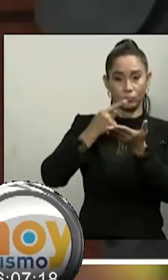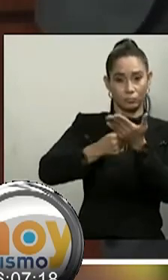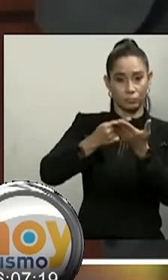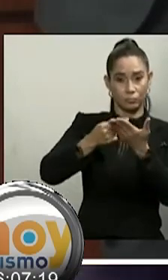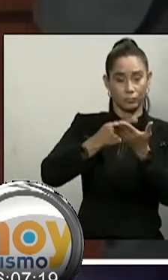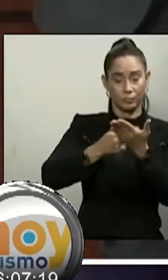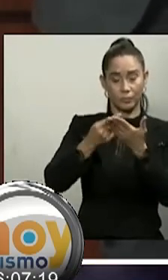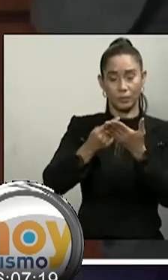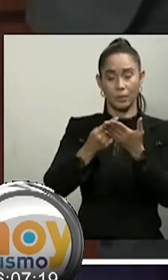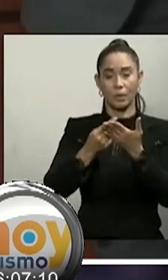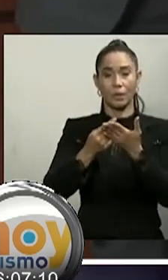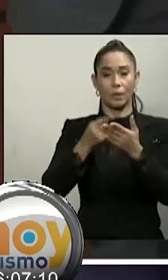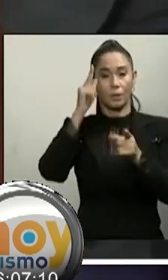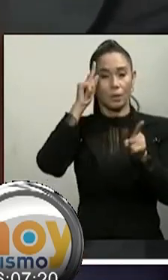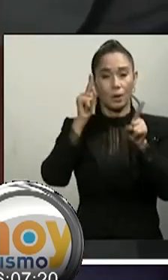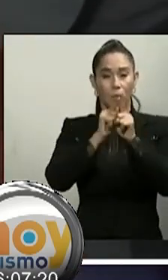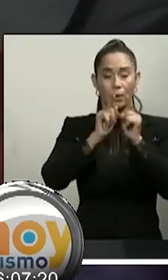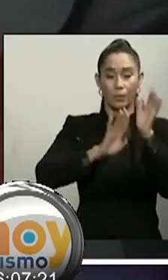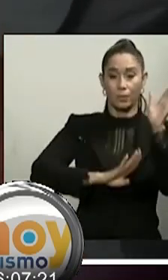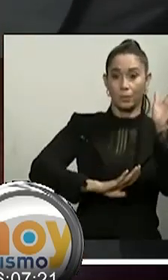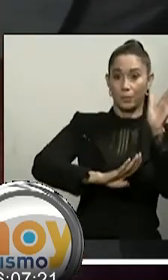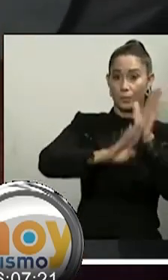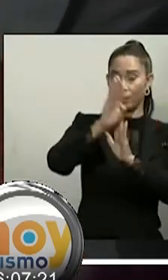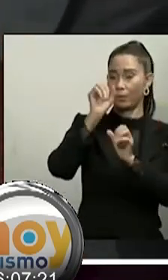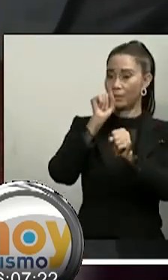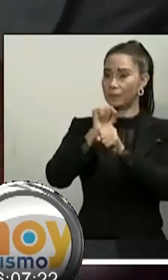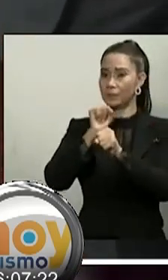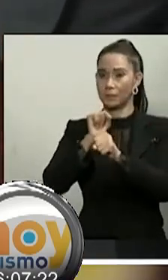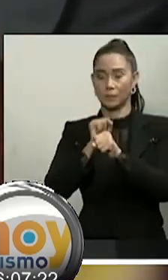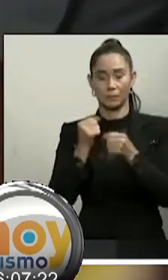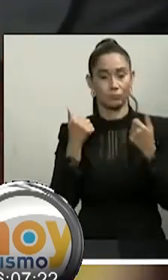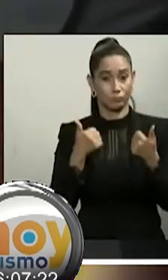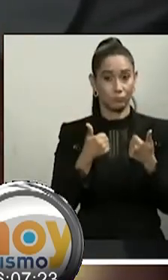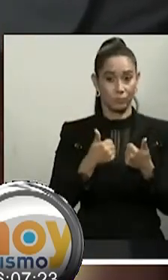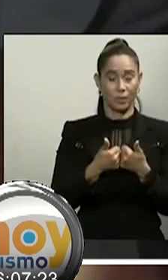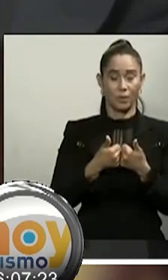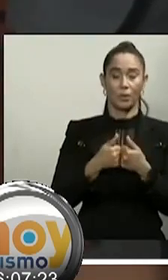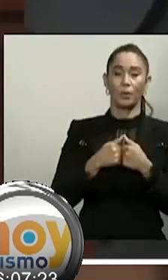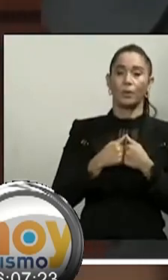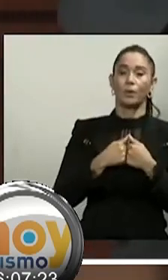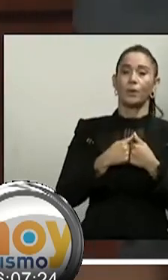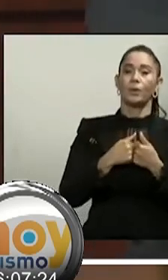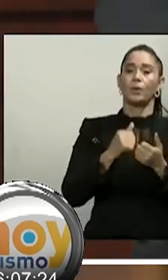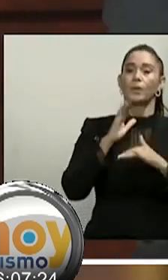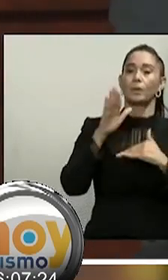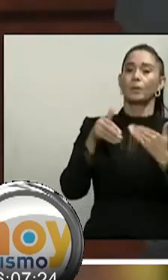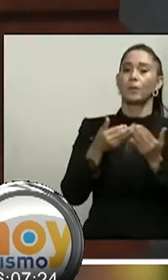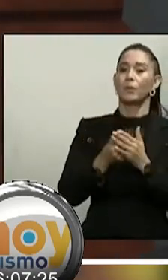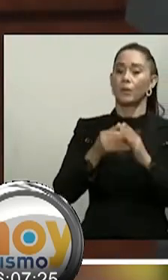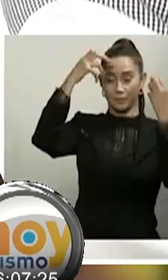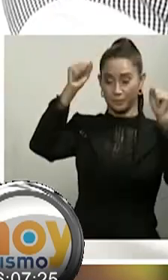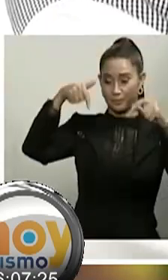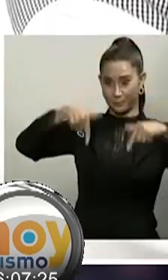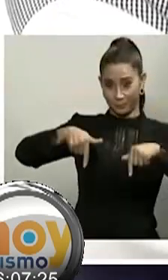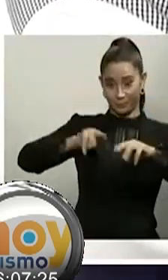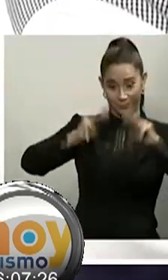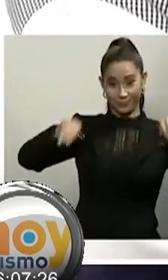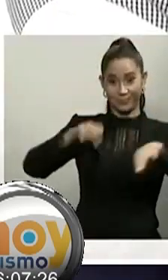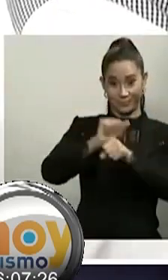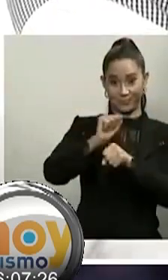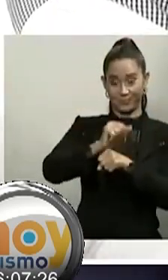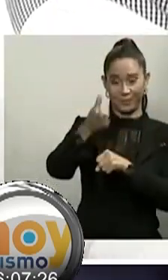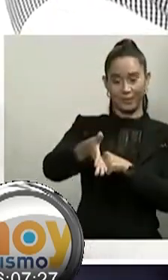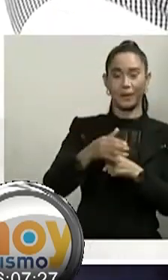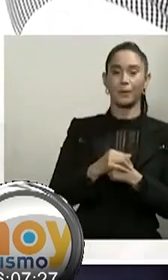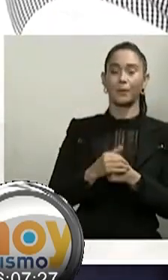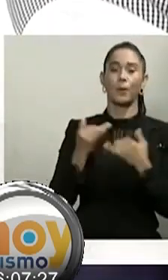que se llama la formalidad que es el sector construcción y el sector agropecuario en el